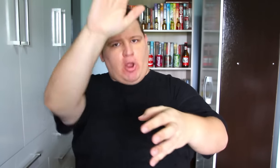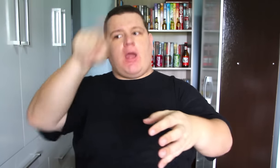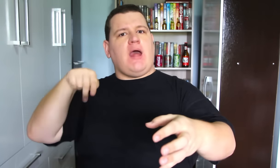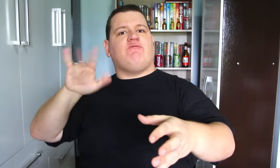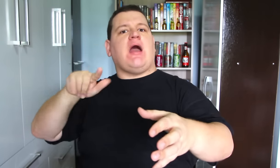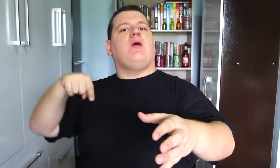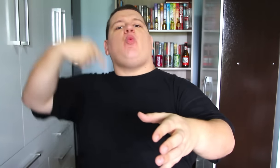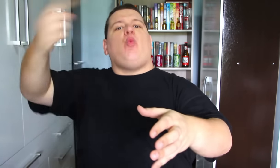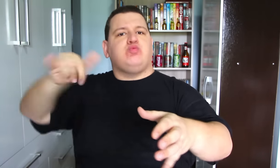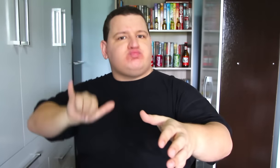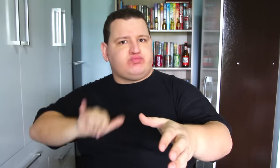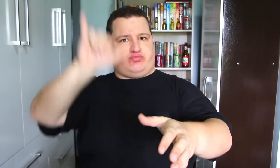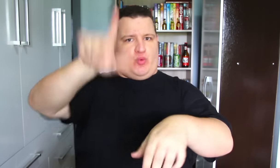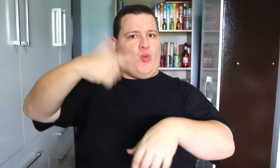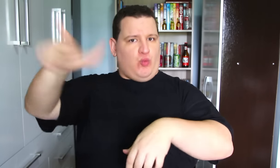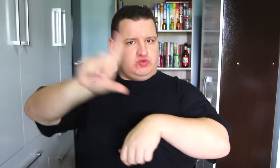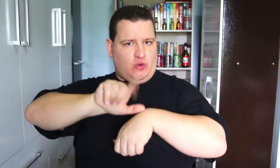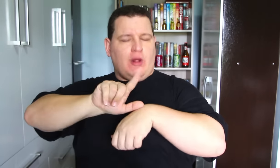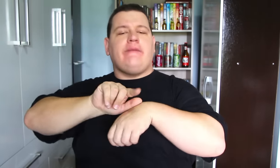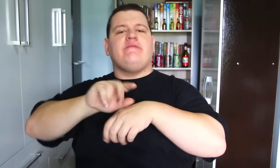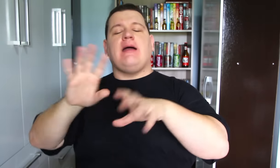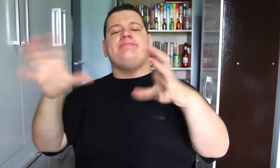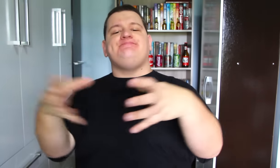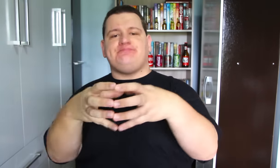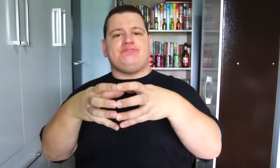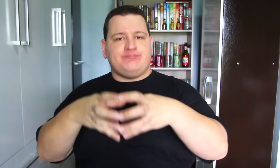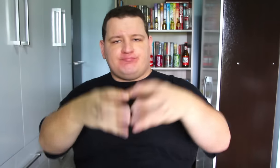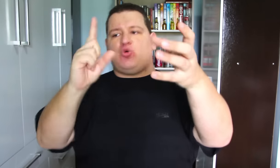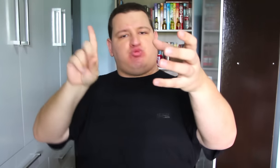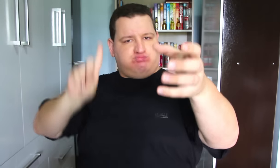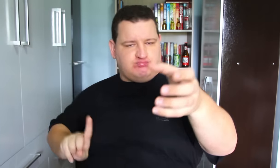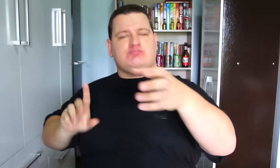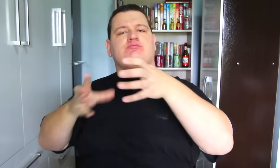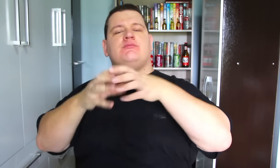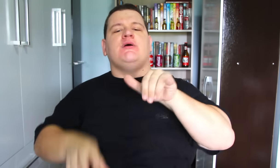Ele ia arrumar outro horário para viagem e a equipe foi a bordo.